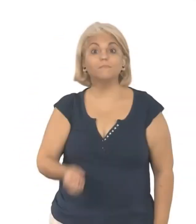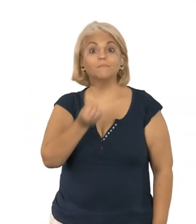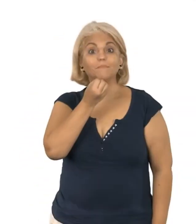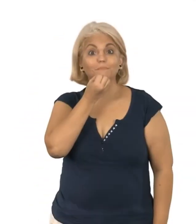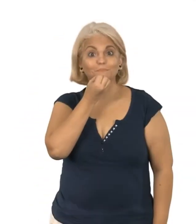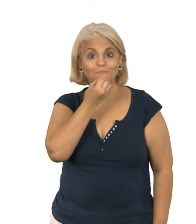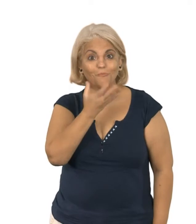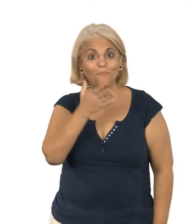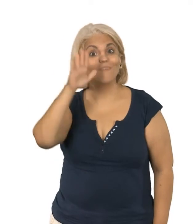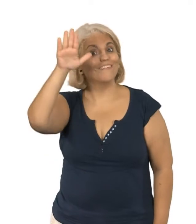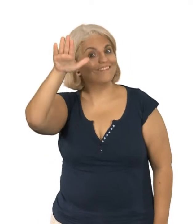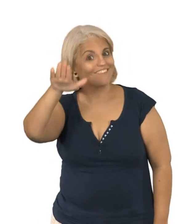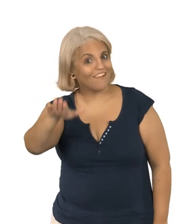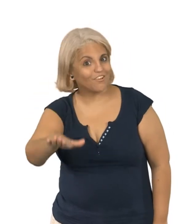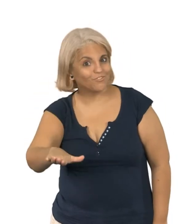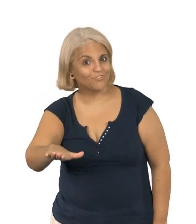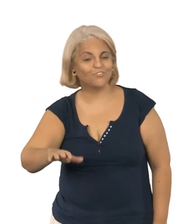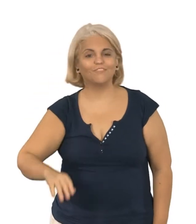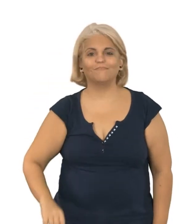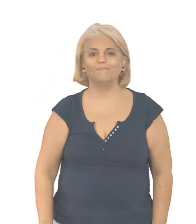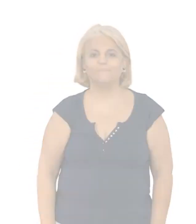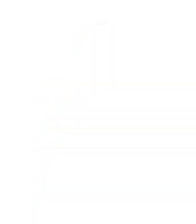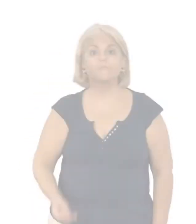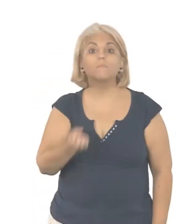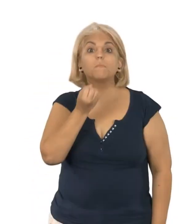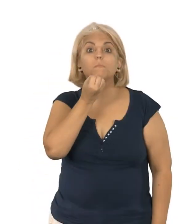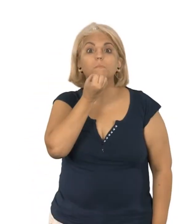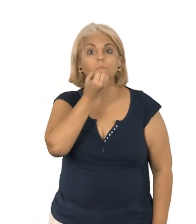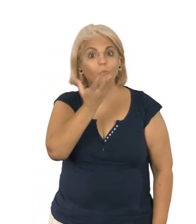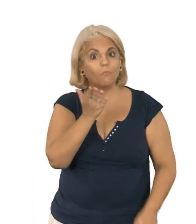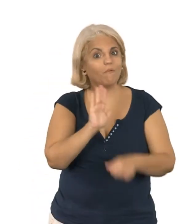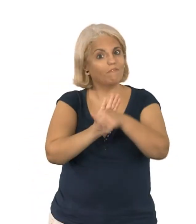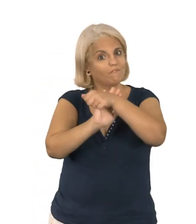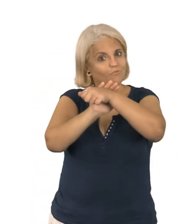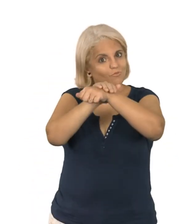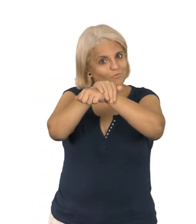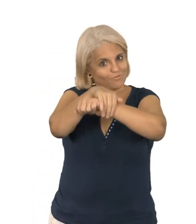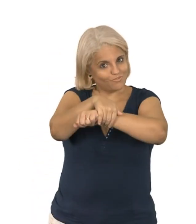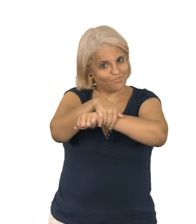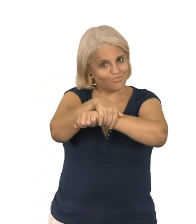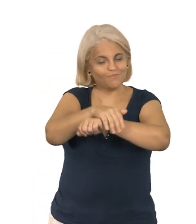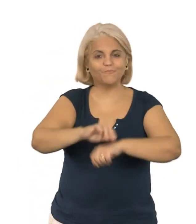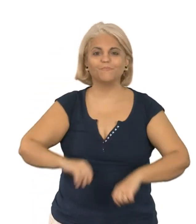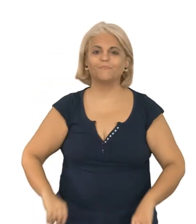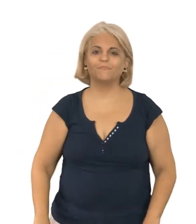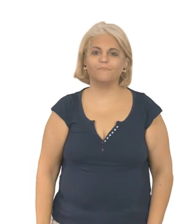Boa tarde! Boa noite!